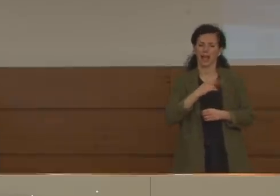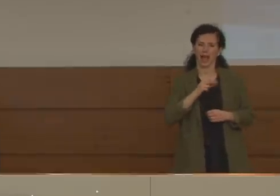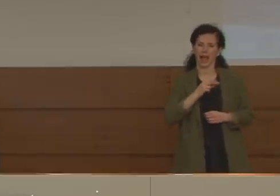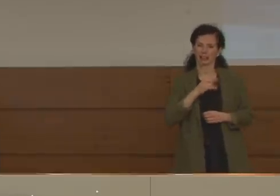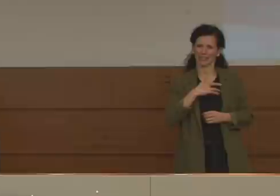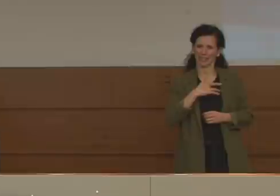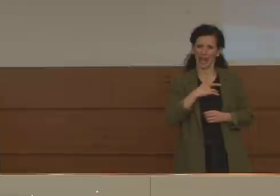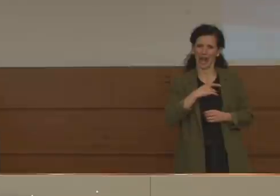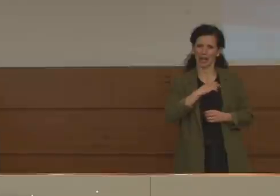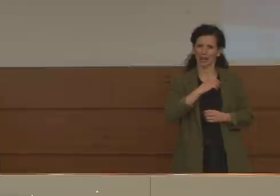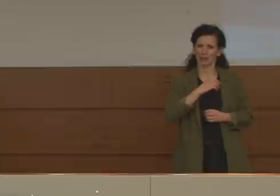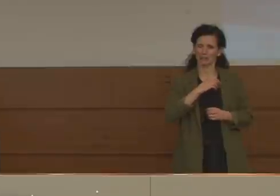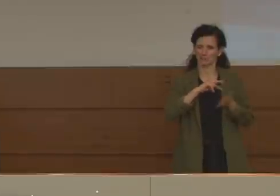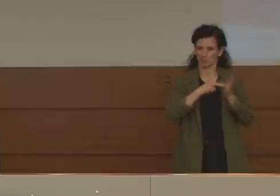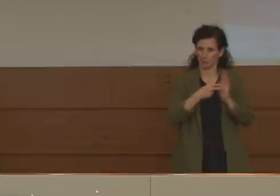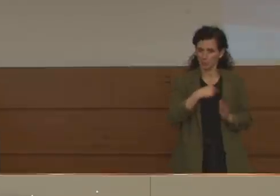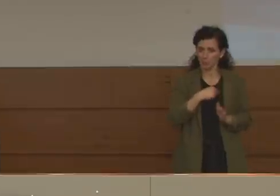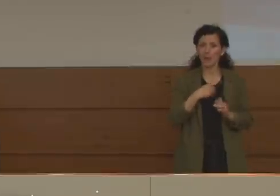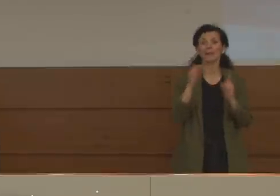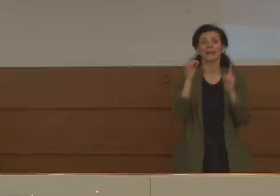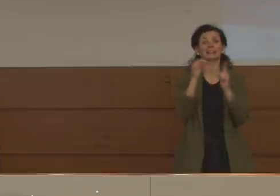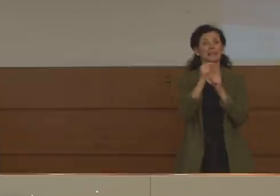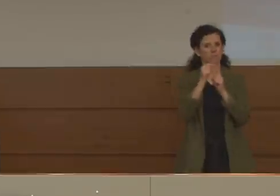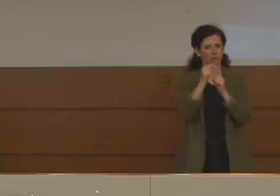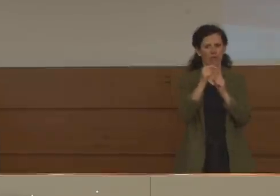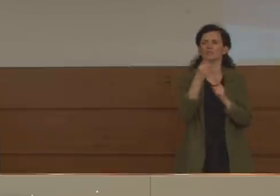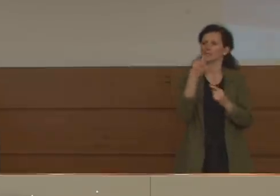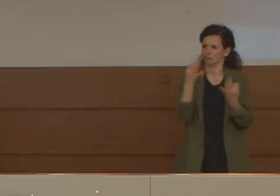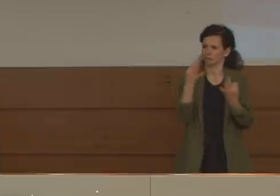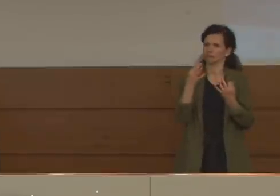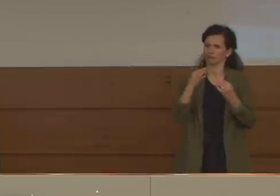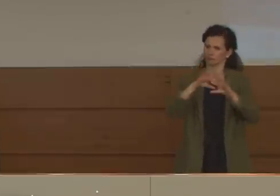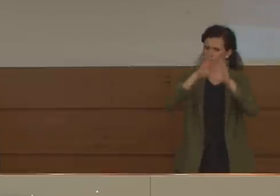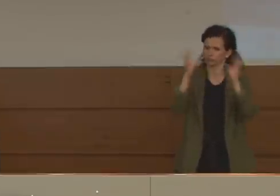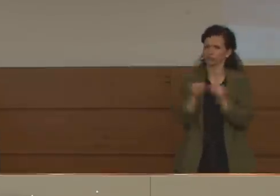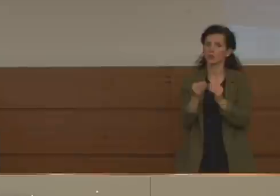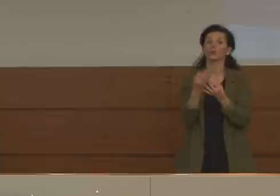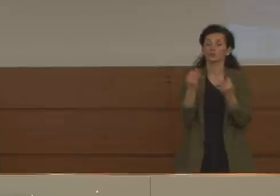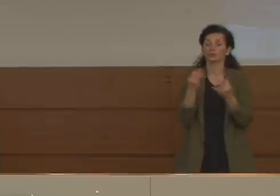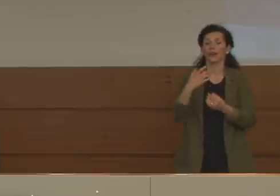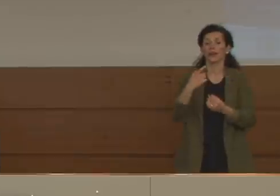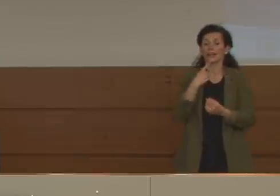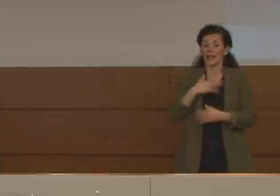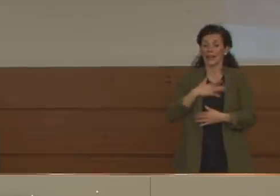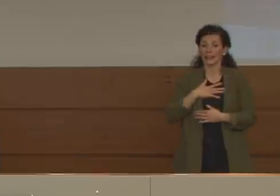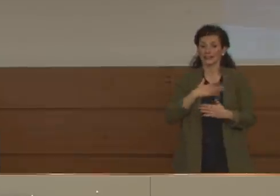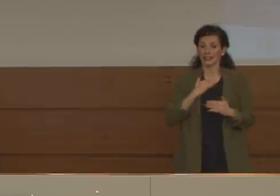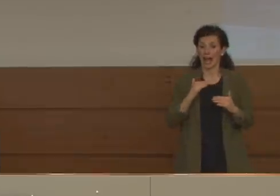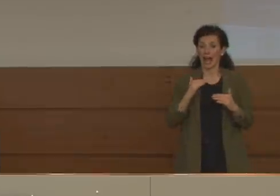Beh, sono le patologie più frequenti dopo una certa età. E il problema non è